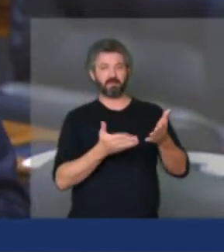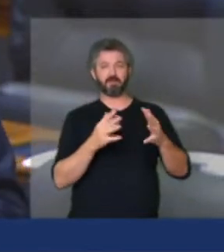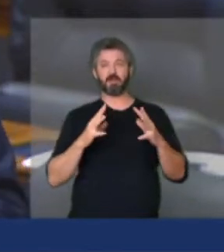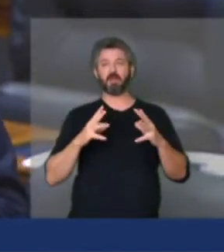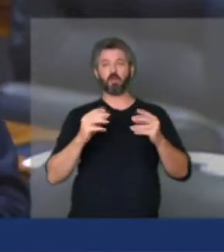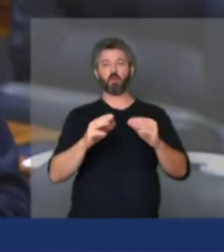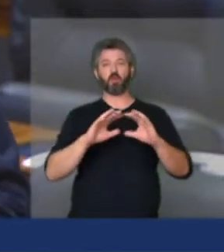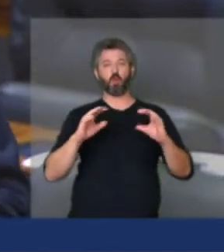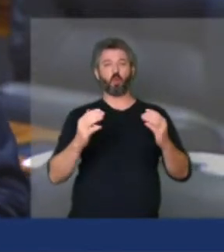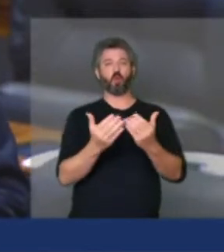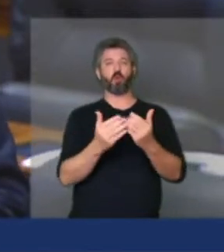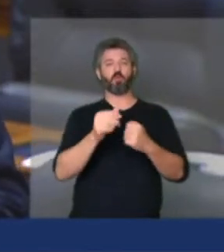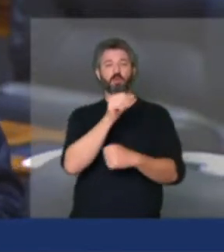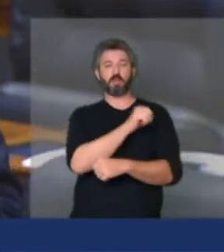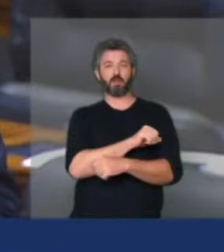A TODA COMUNIDADE CARIOCA, FLUMINENSE, COM AÇÕES